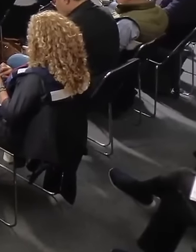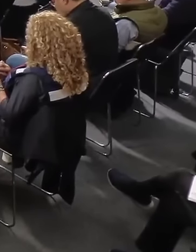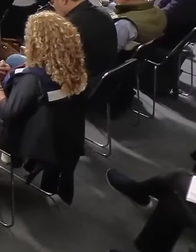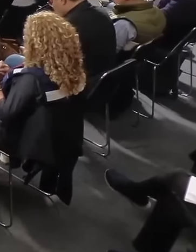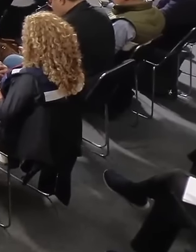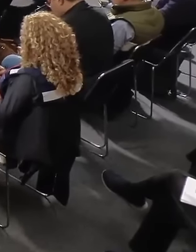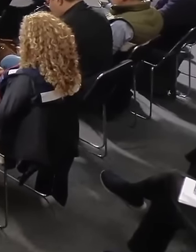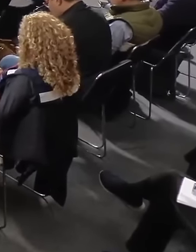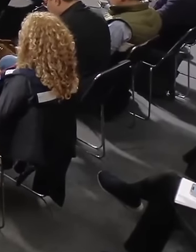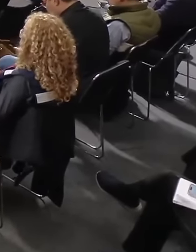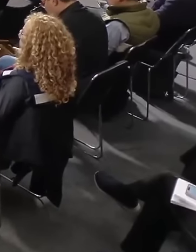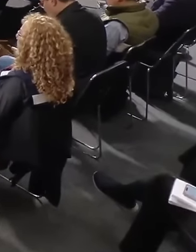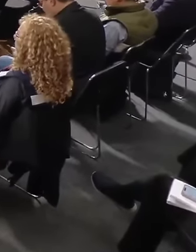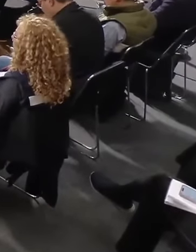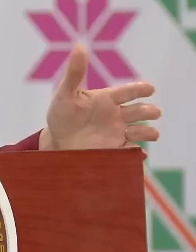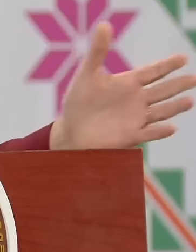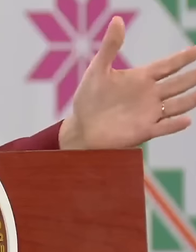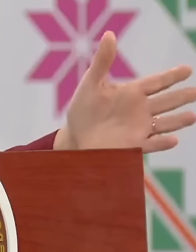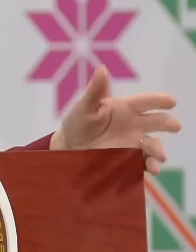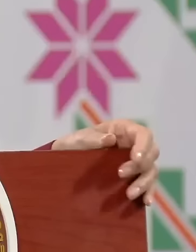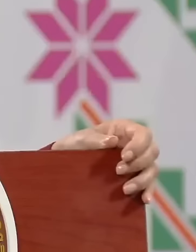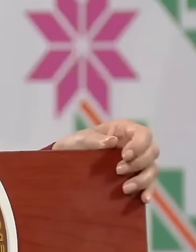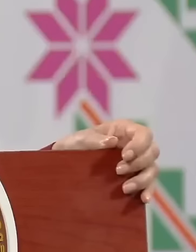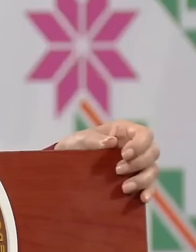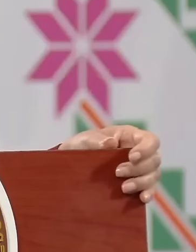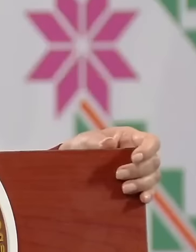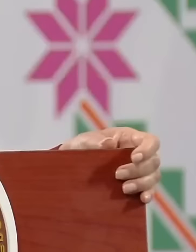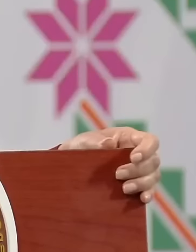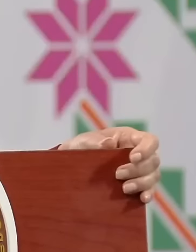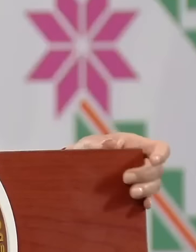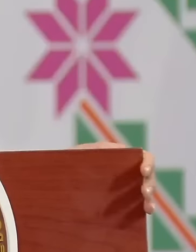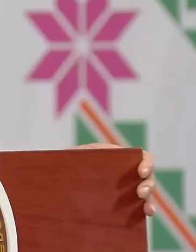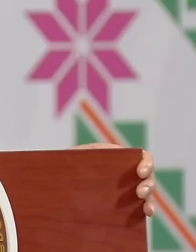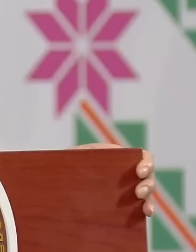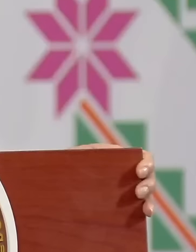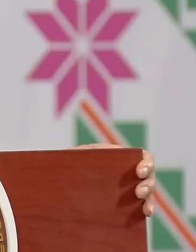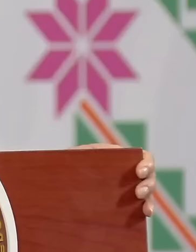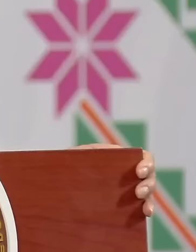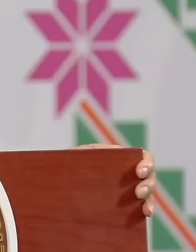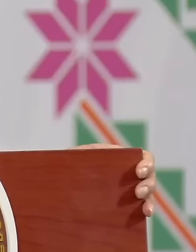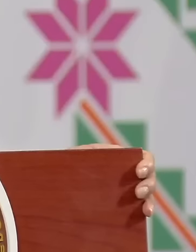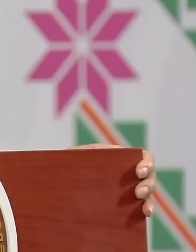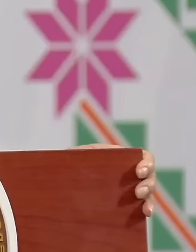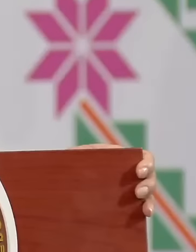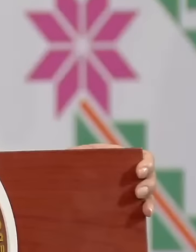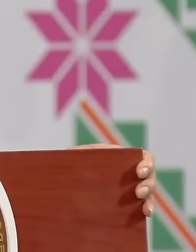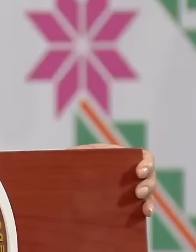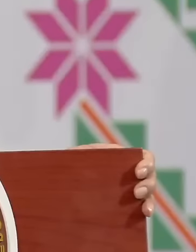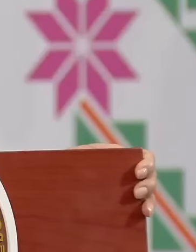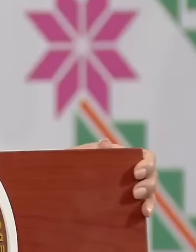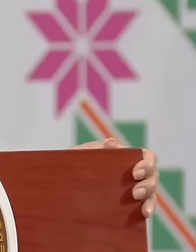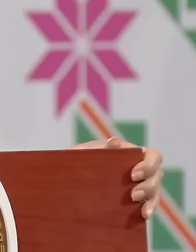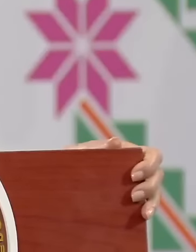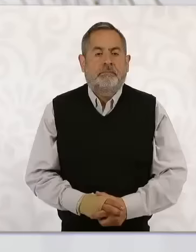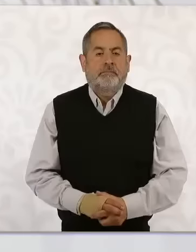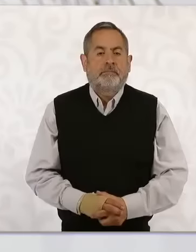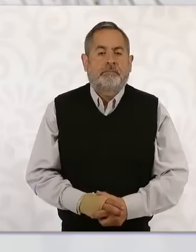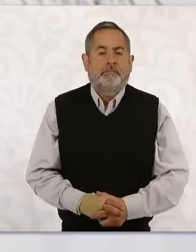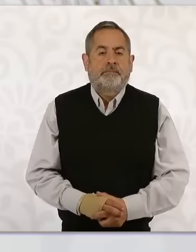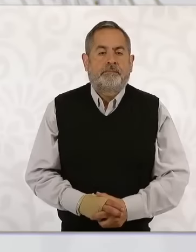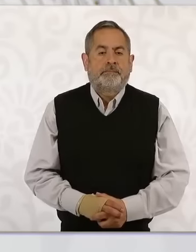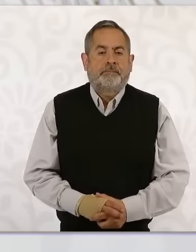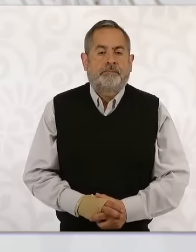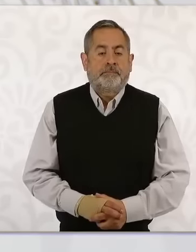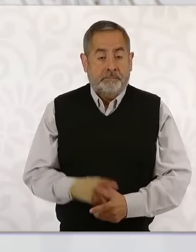Entonces, así es lo mismo, pero el PRIAN sigue siendo porque ahora ya se están este